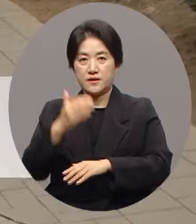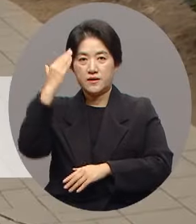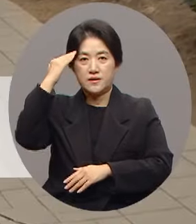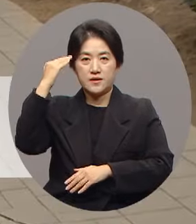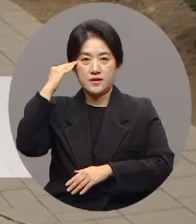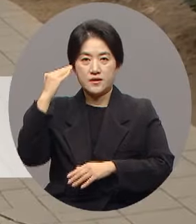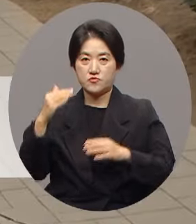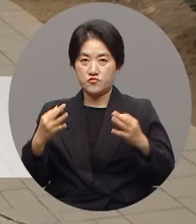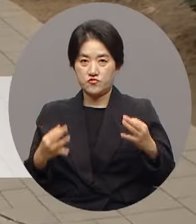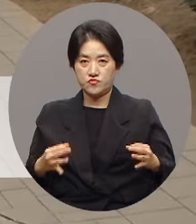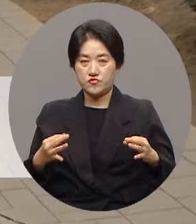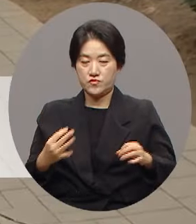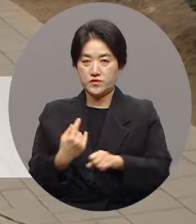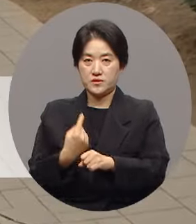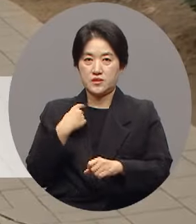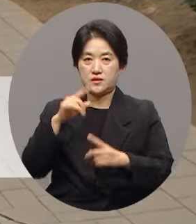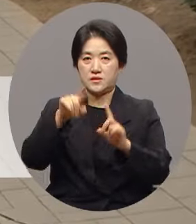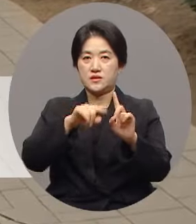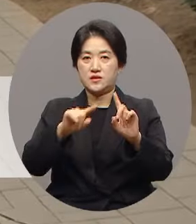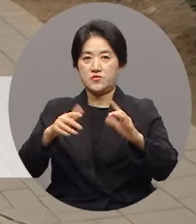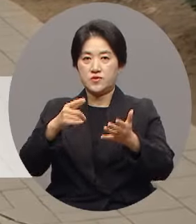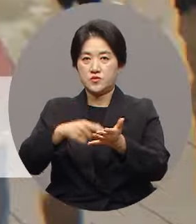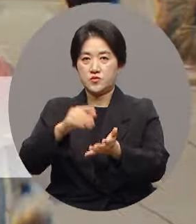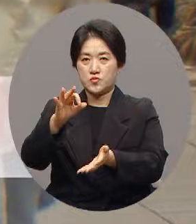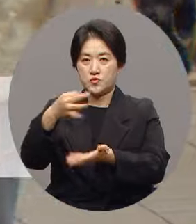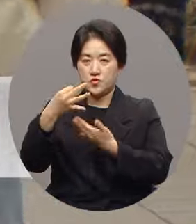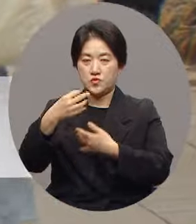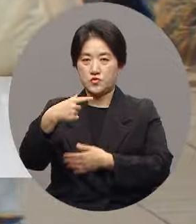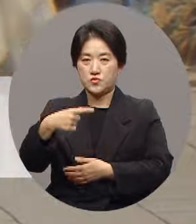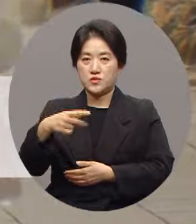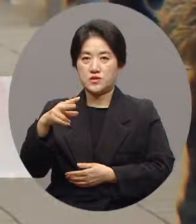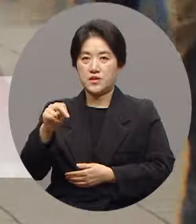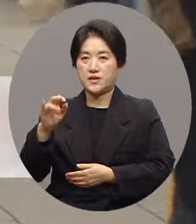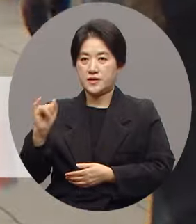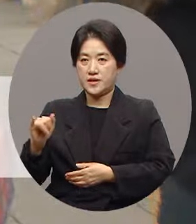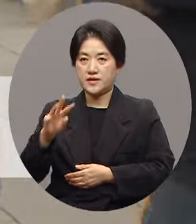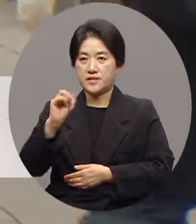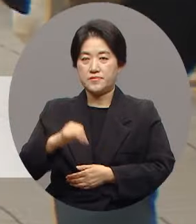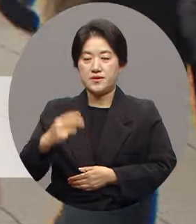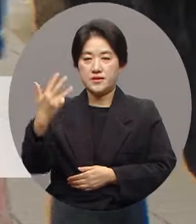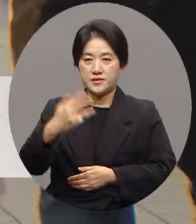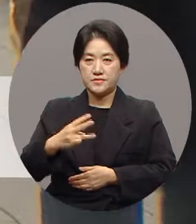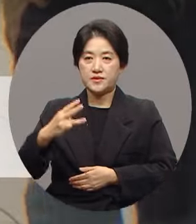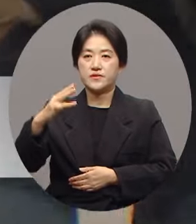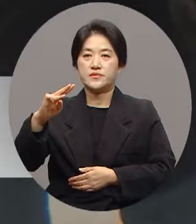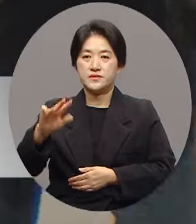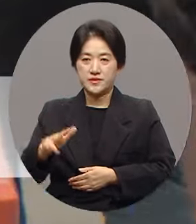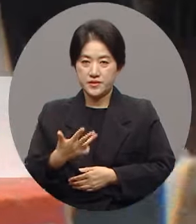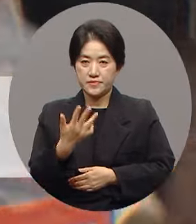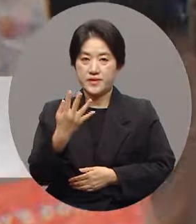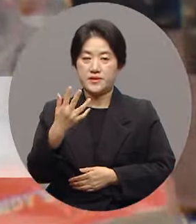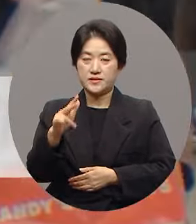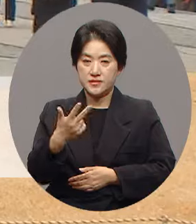집계됐습니다.